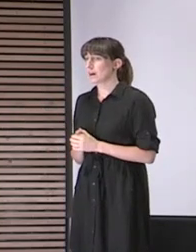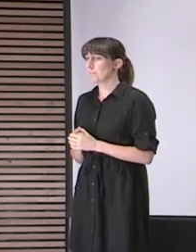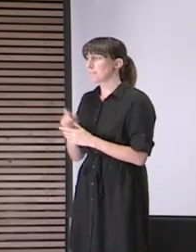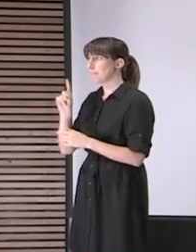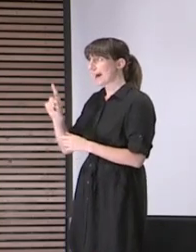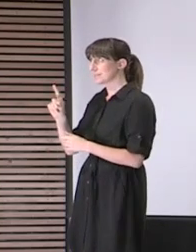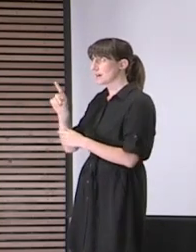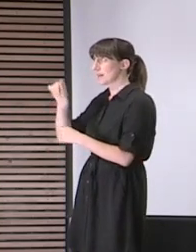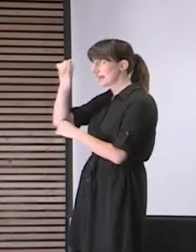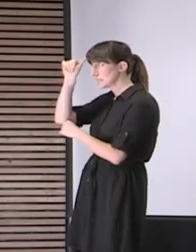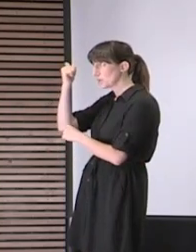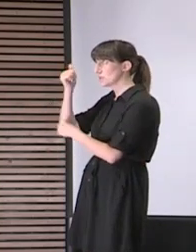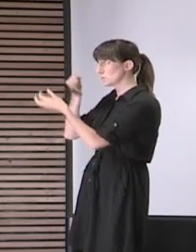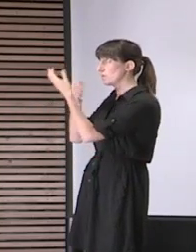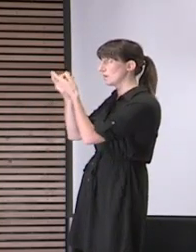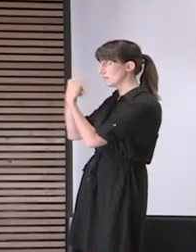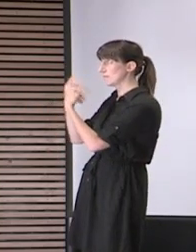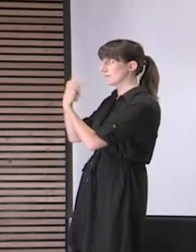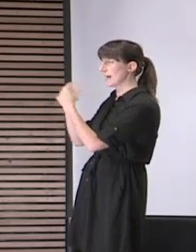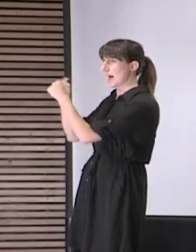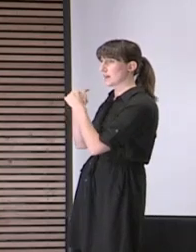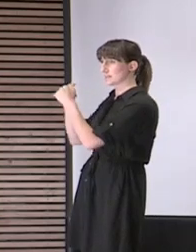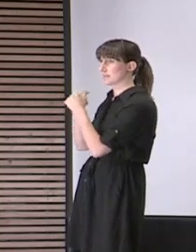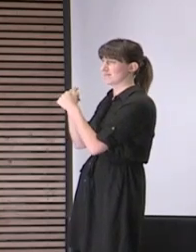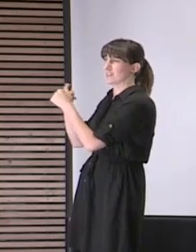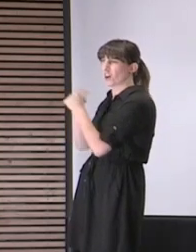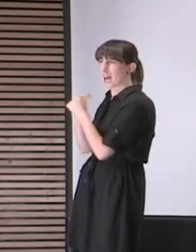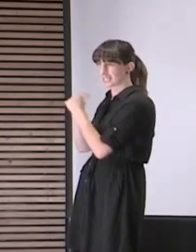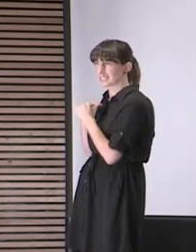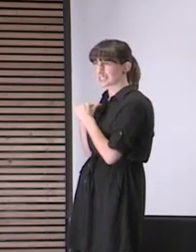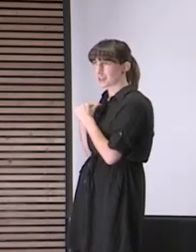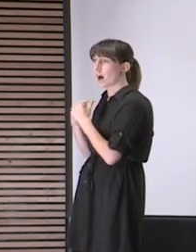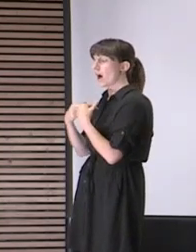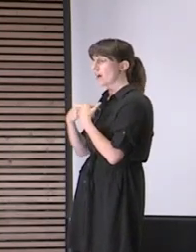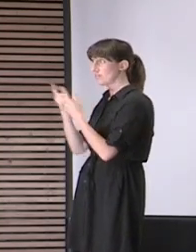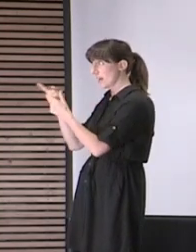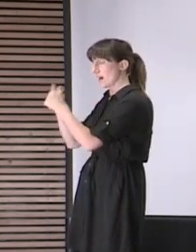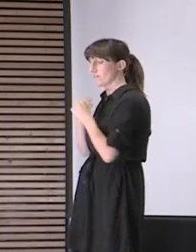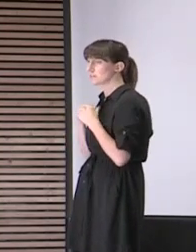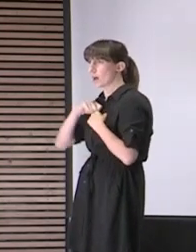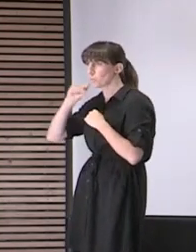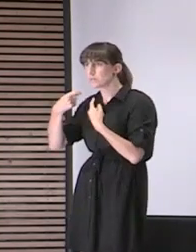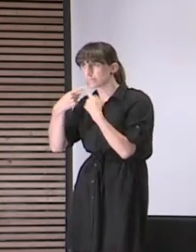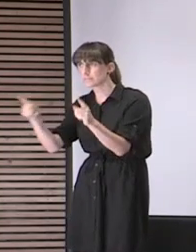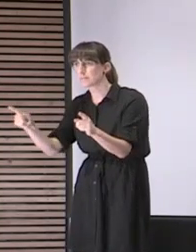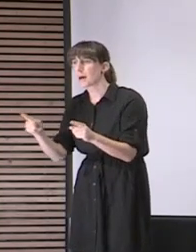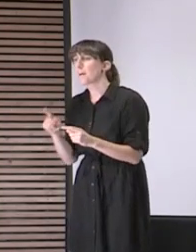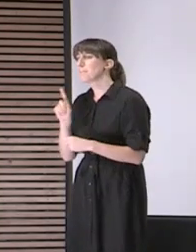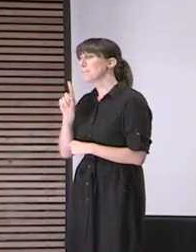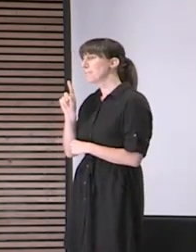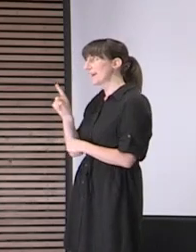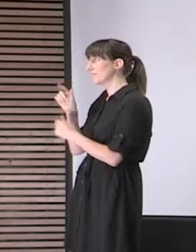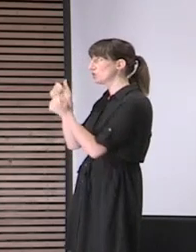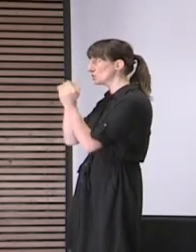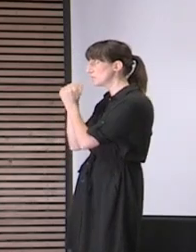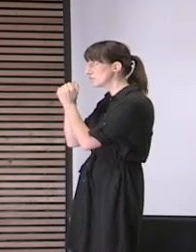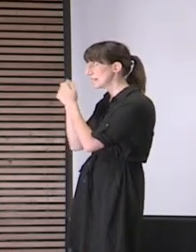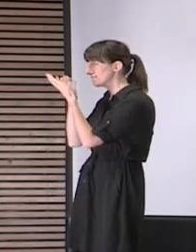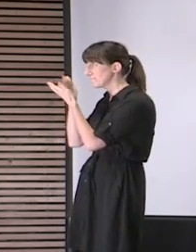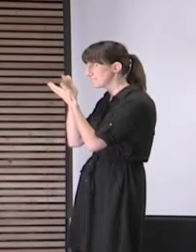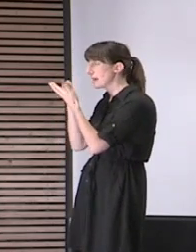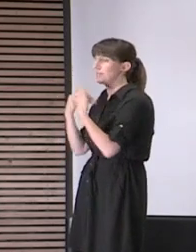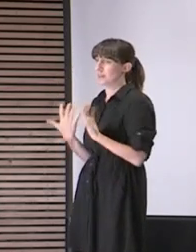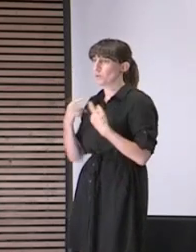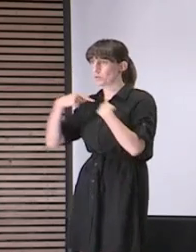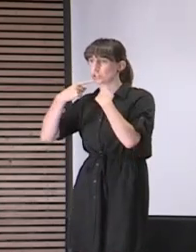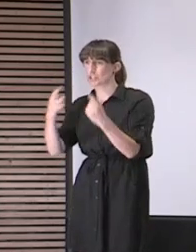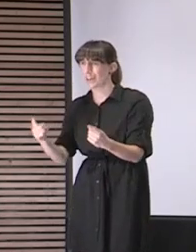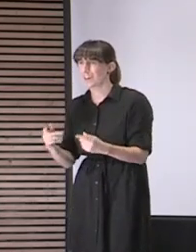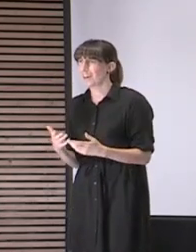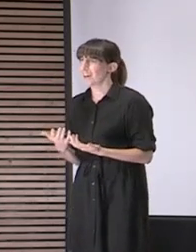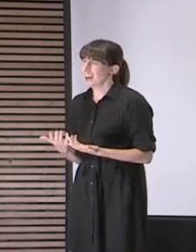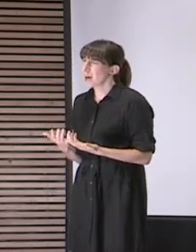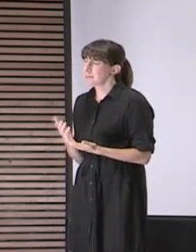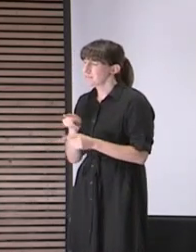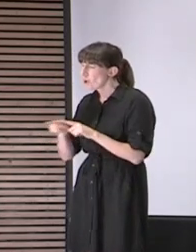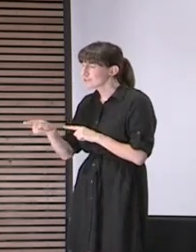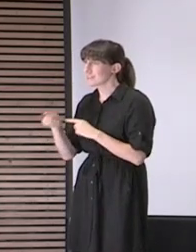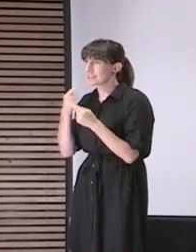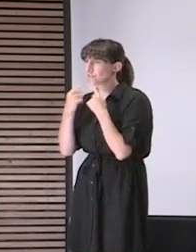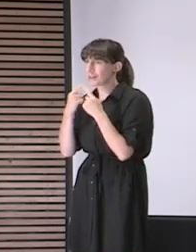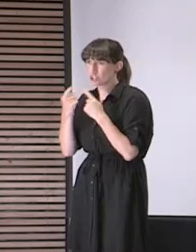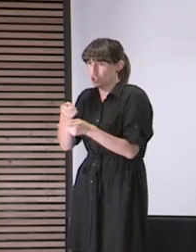respecto porque la gente